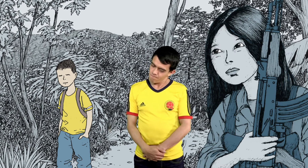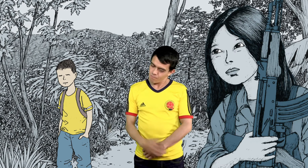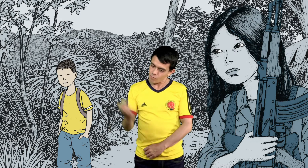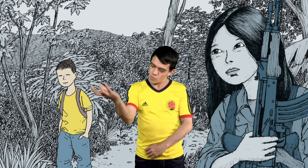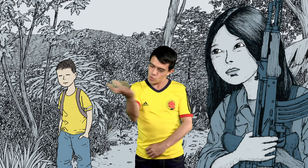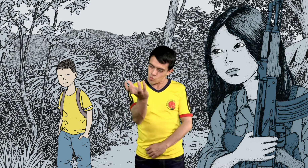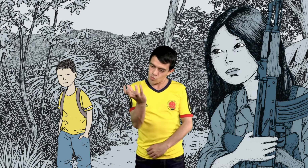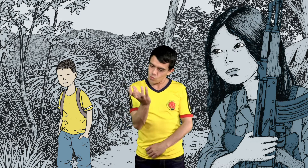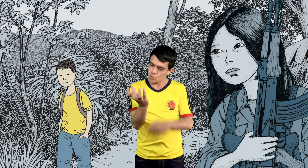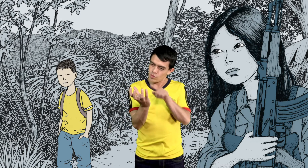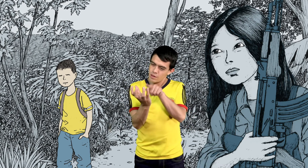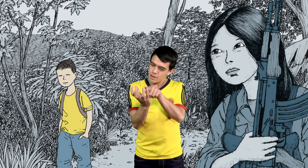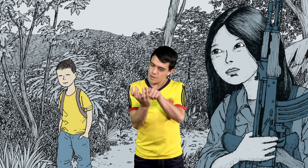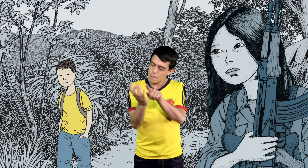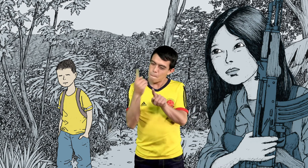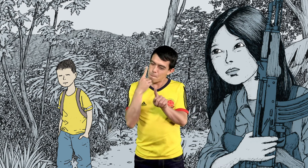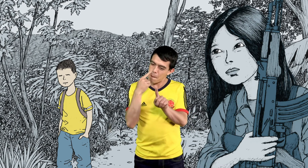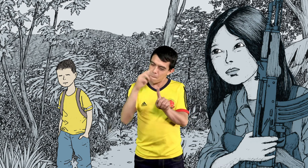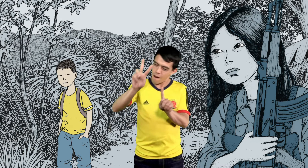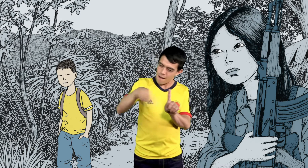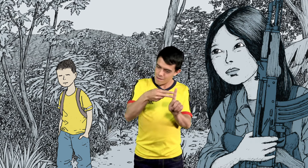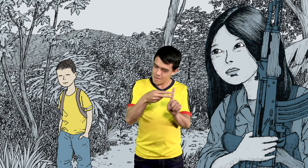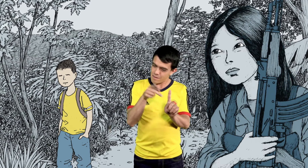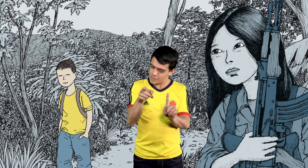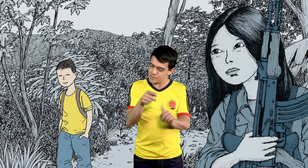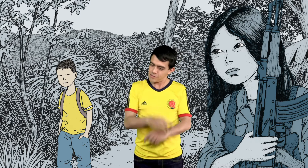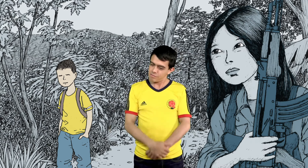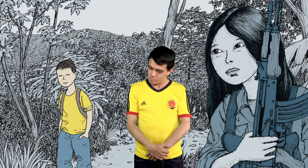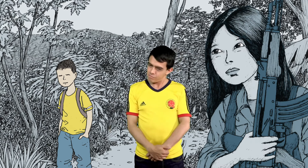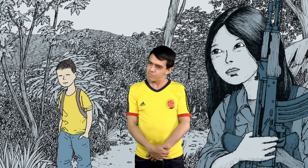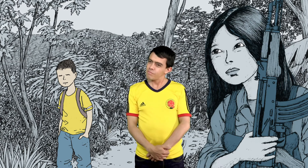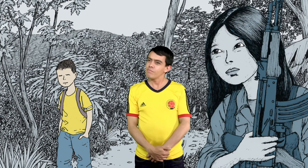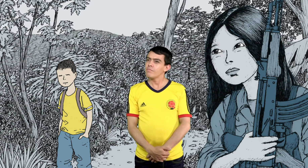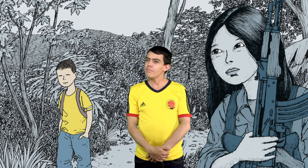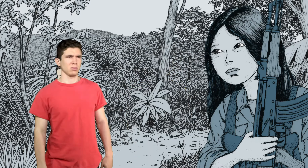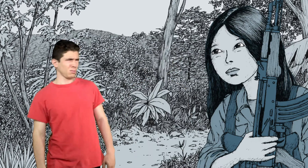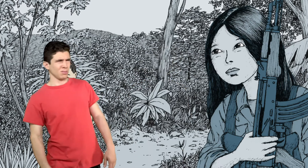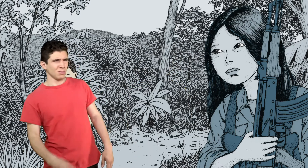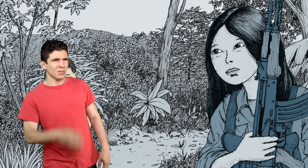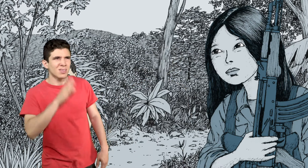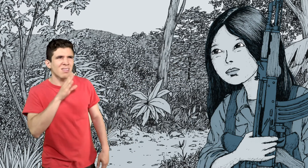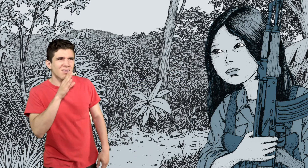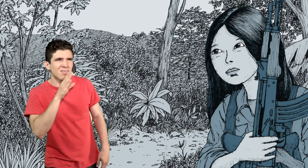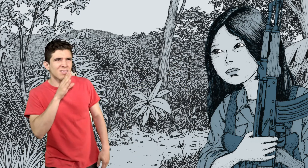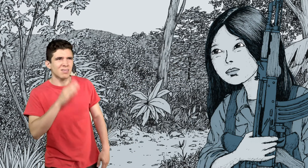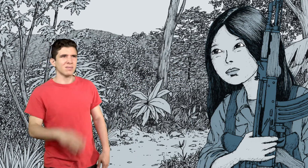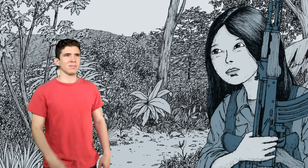La niña... ¿ será hija de alguno de ellos? ¿De quién hablas?